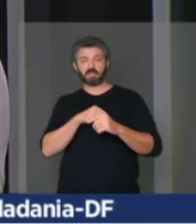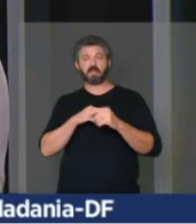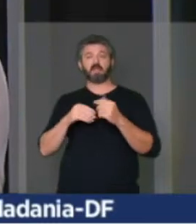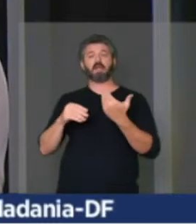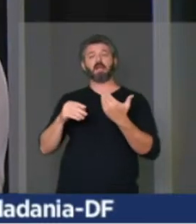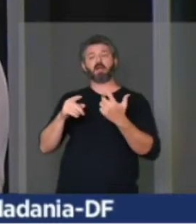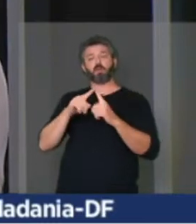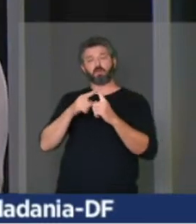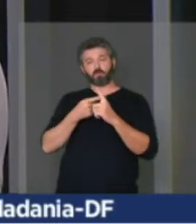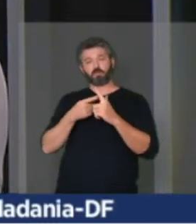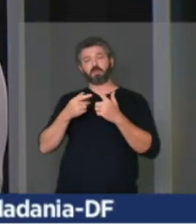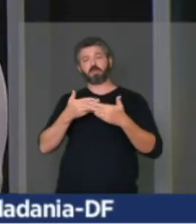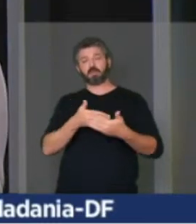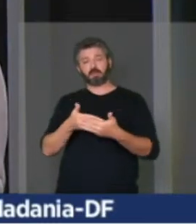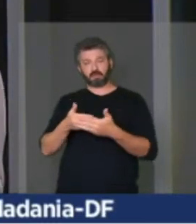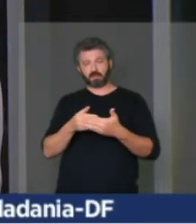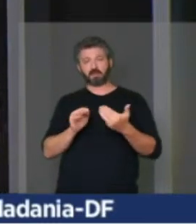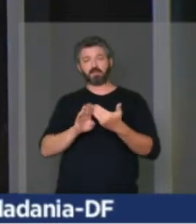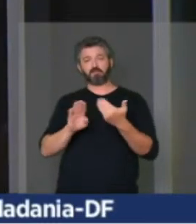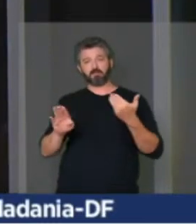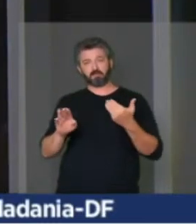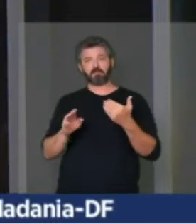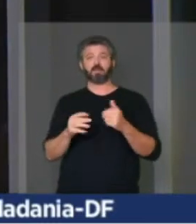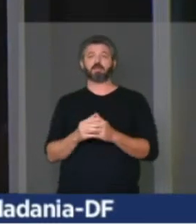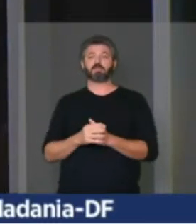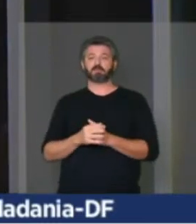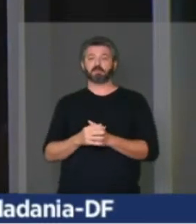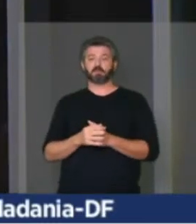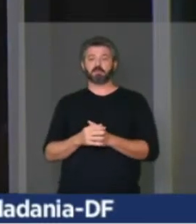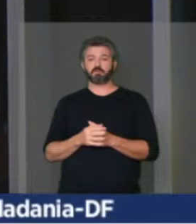EM HIPÓTESE DA GESTAÇÃO RISCO. QUE FOI INCLUSIVE UMA SUGESTÃO DA DEPUTADA LÍDICE